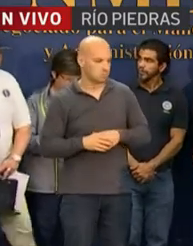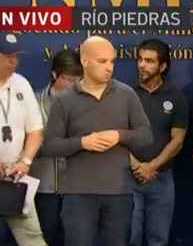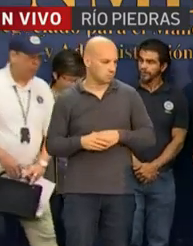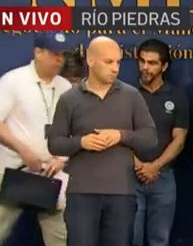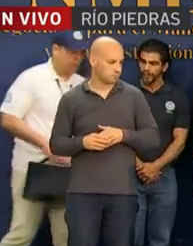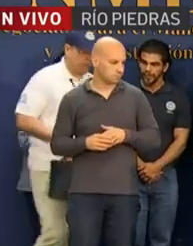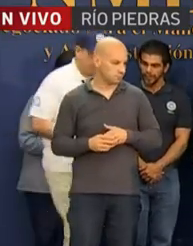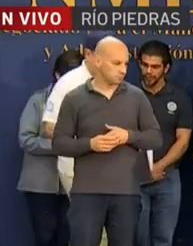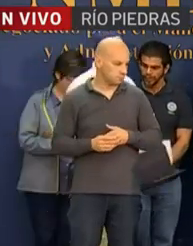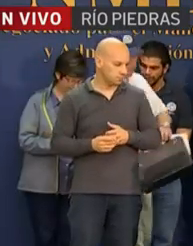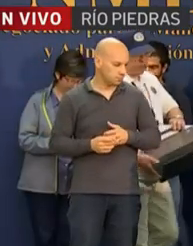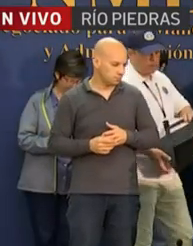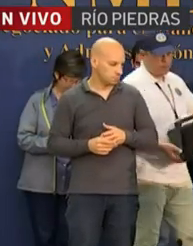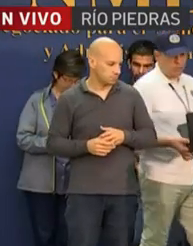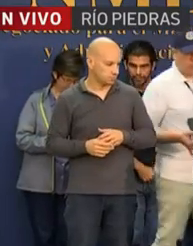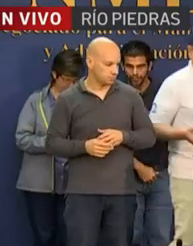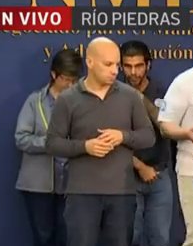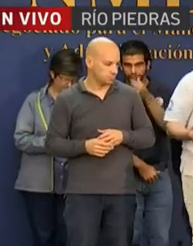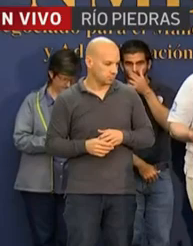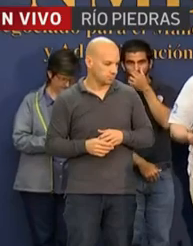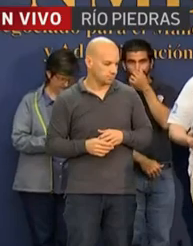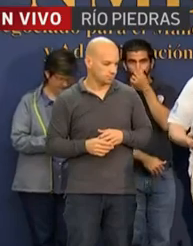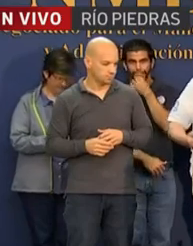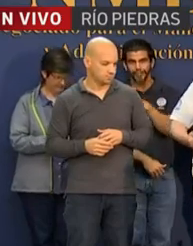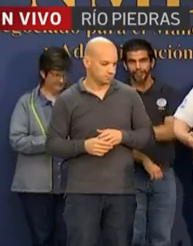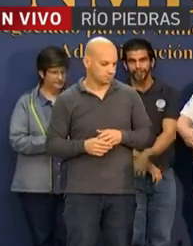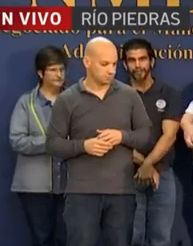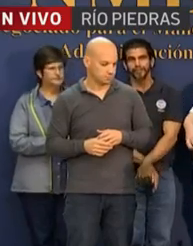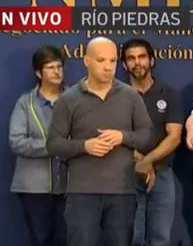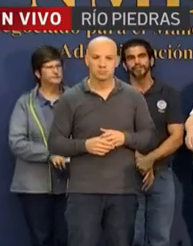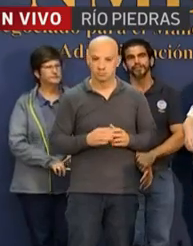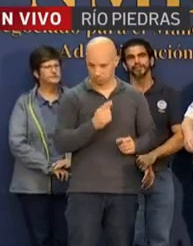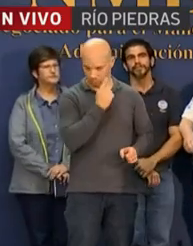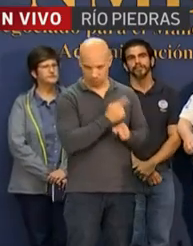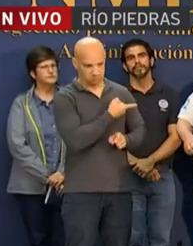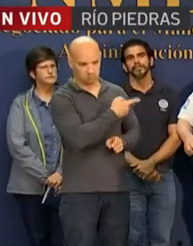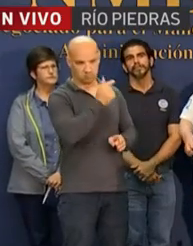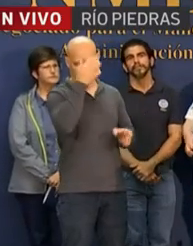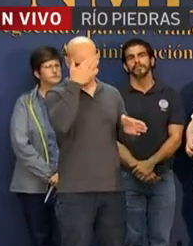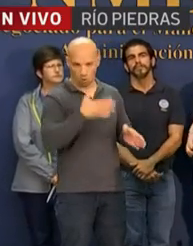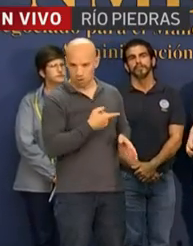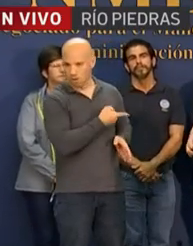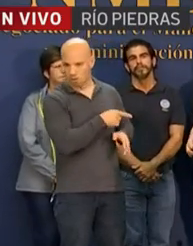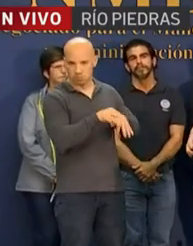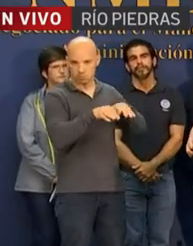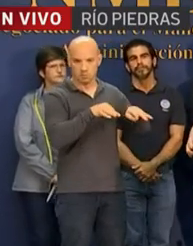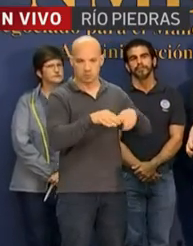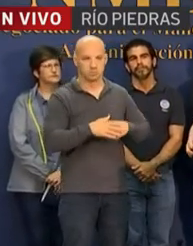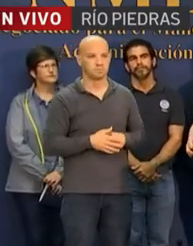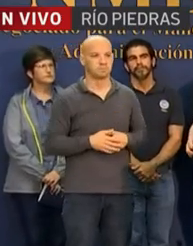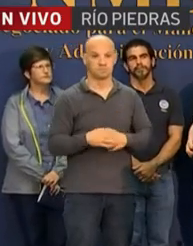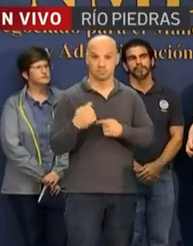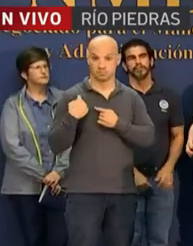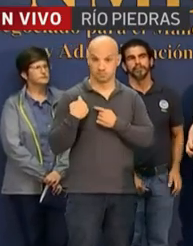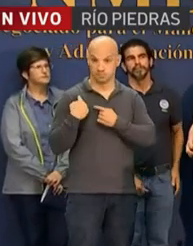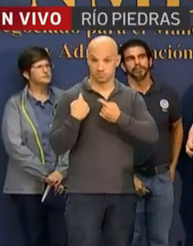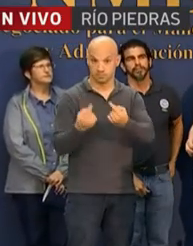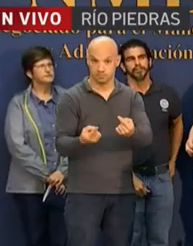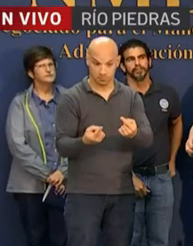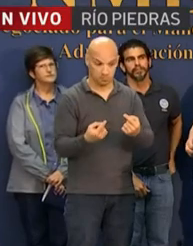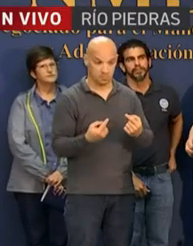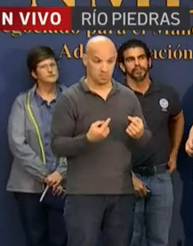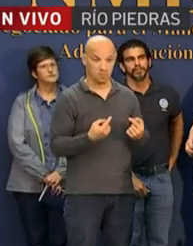ELÉCTRICA PARA EL ENCENDIDO DE